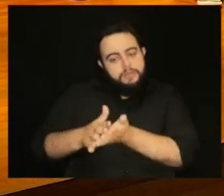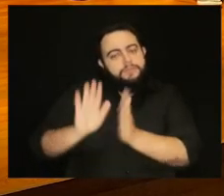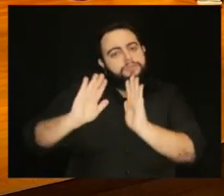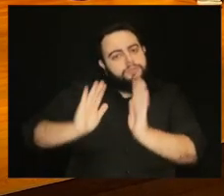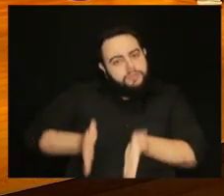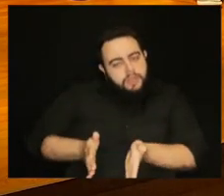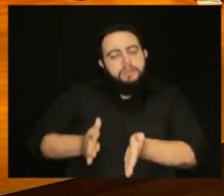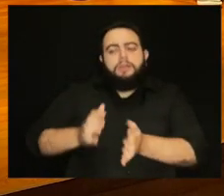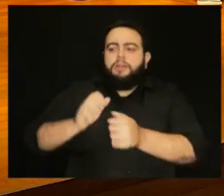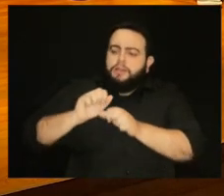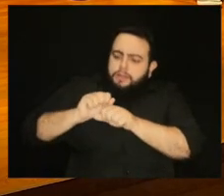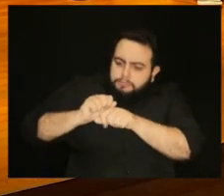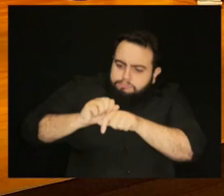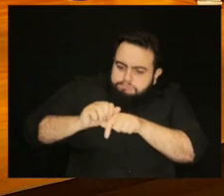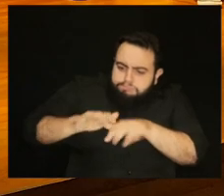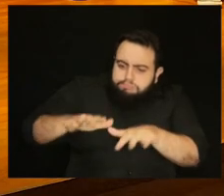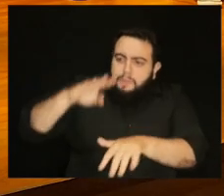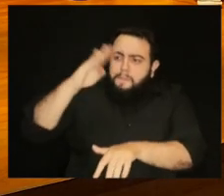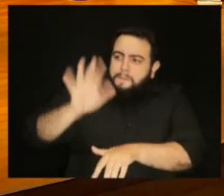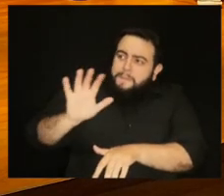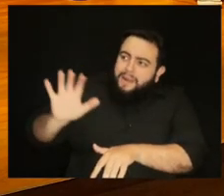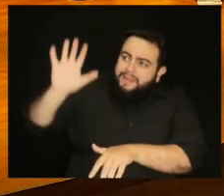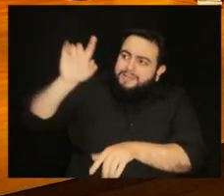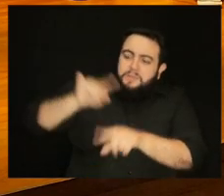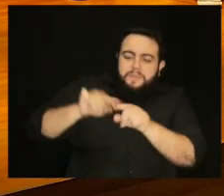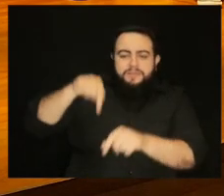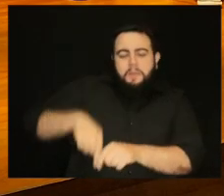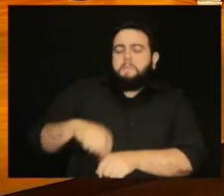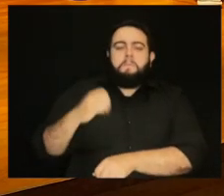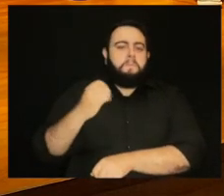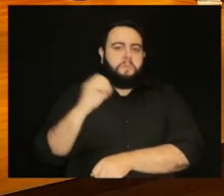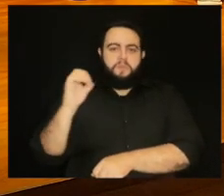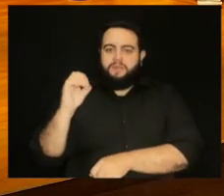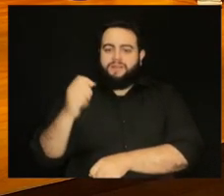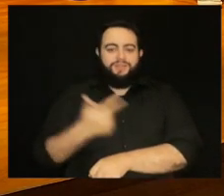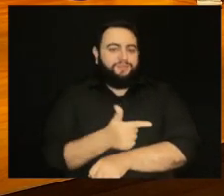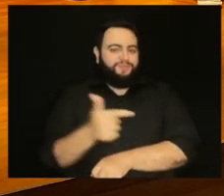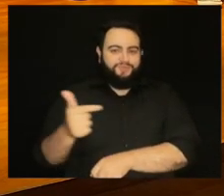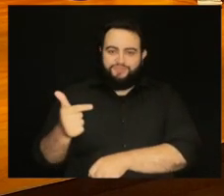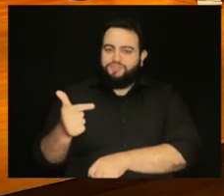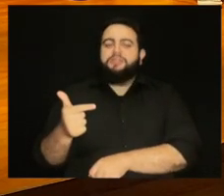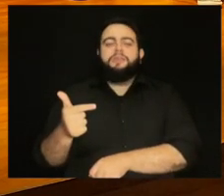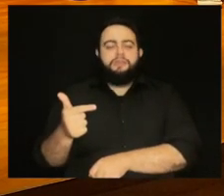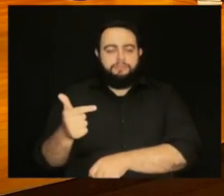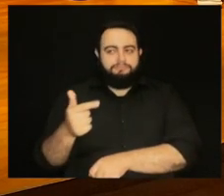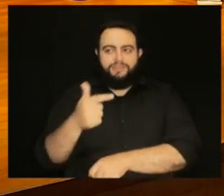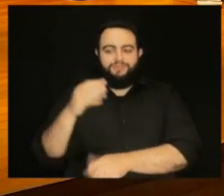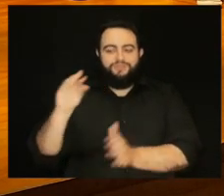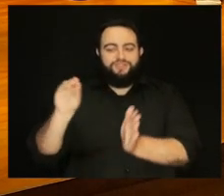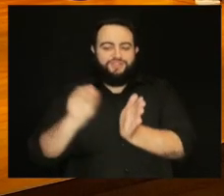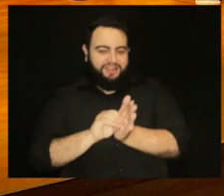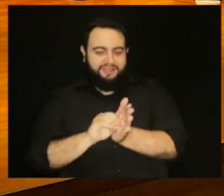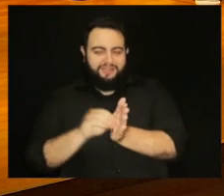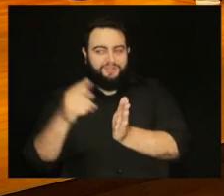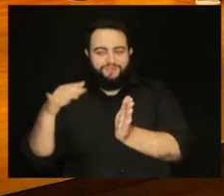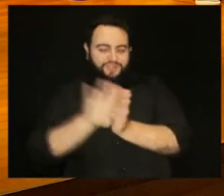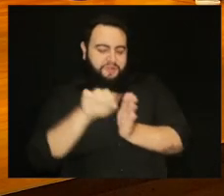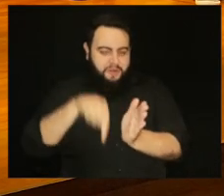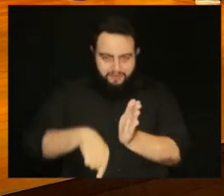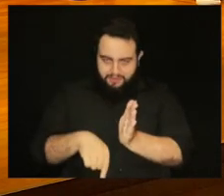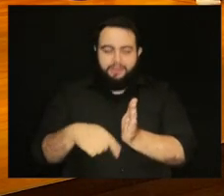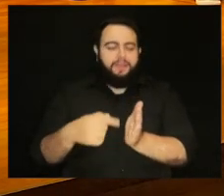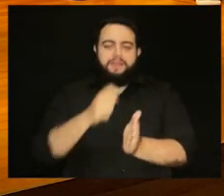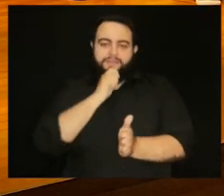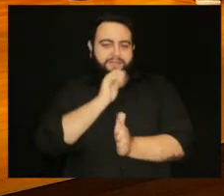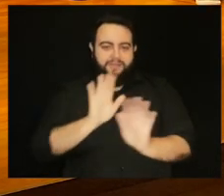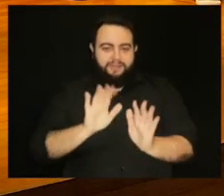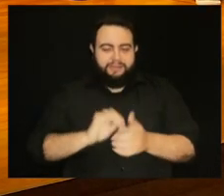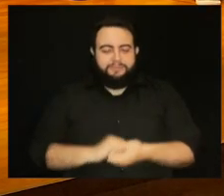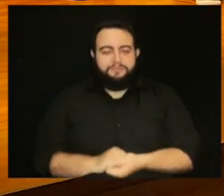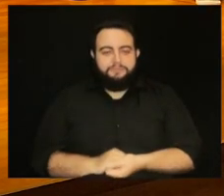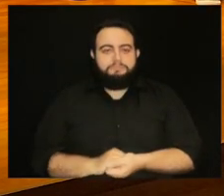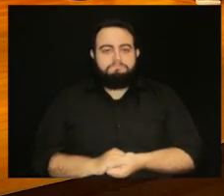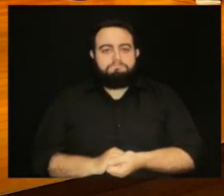Porto Alegre não existia samba, não tinha chegado aqui massivamente. Inclusive tem